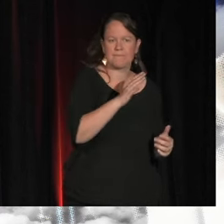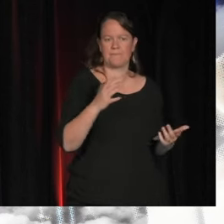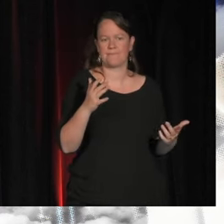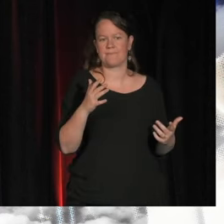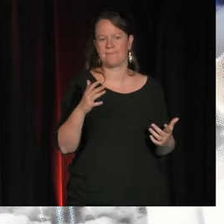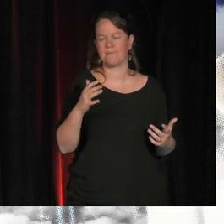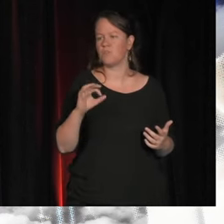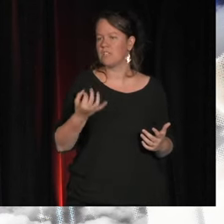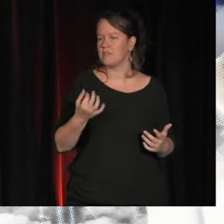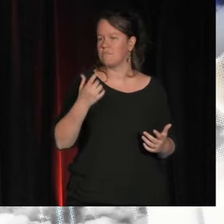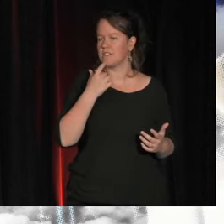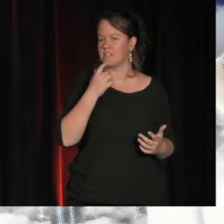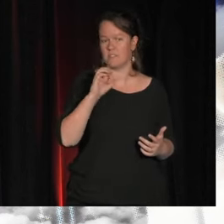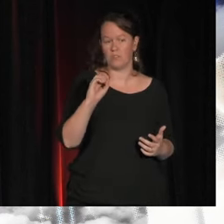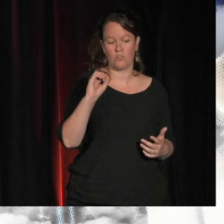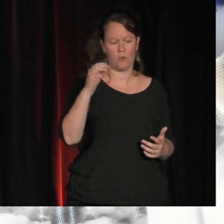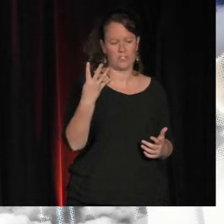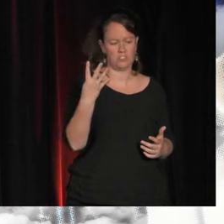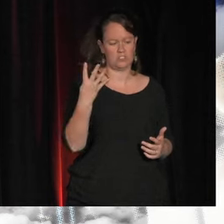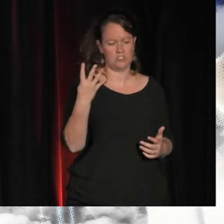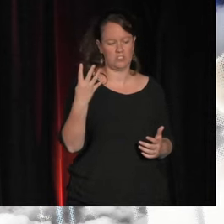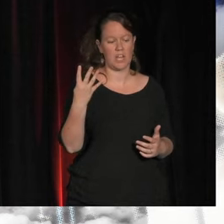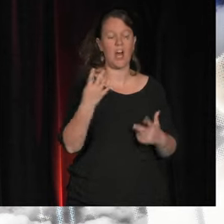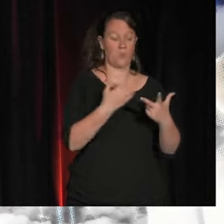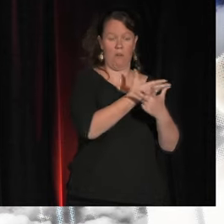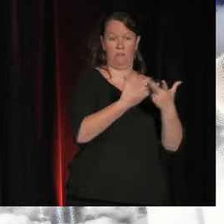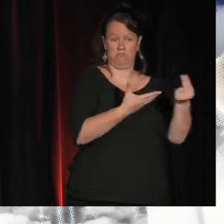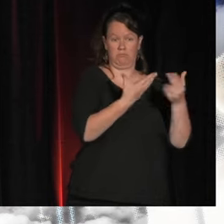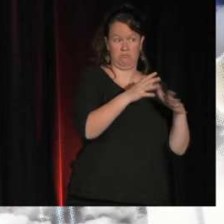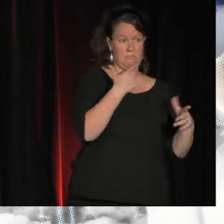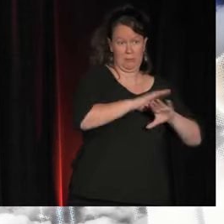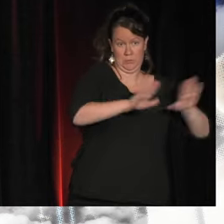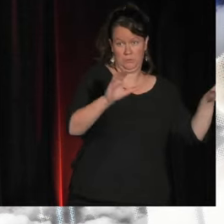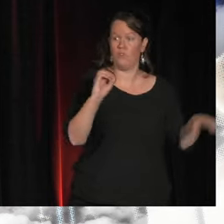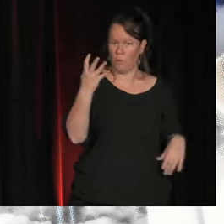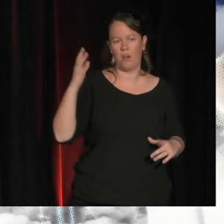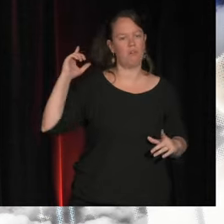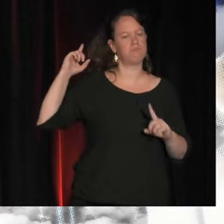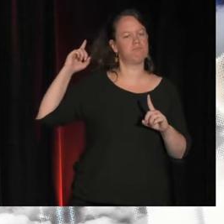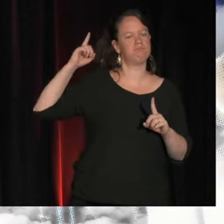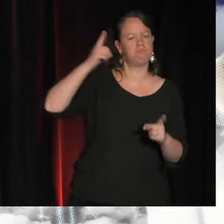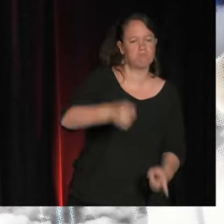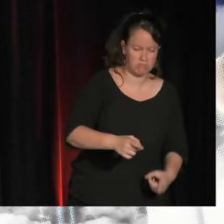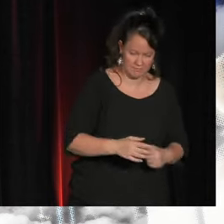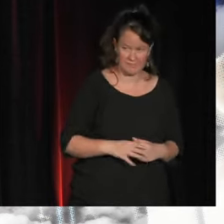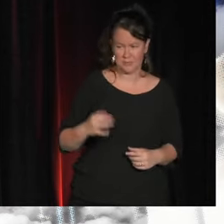Overwatch les a vraiment tous enterrés. Oui, il y a l'anecdote de Battleborn où, régulièrement sur Twitter, on voyait des gens qui prenaient une photo de Battleborn dans un magasin,